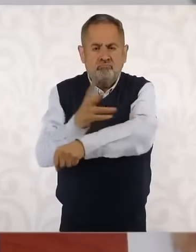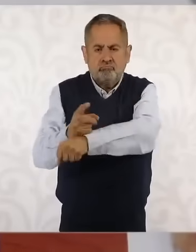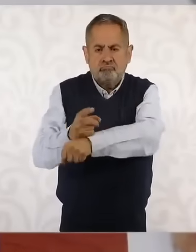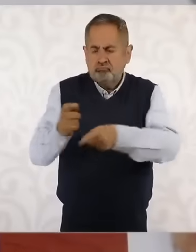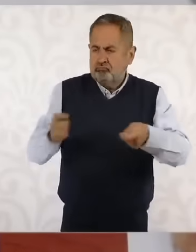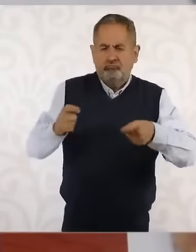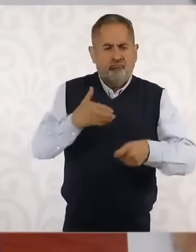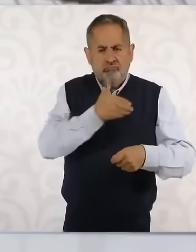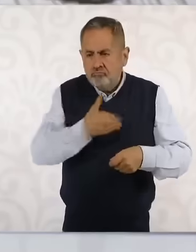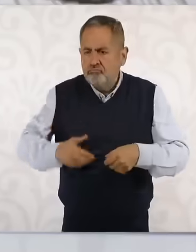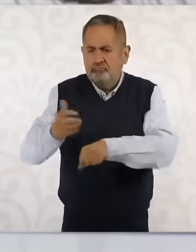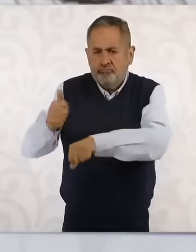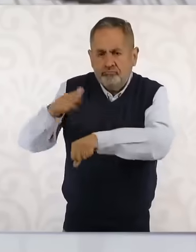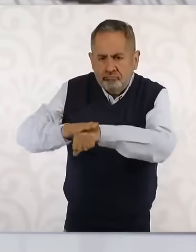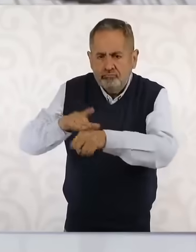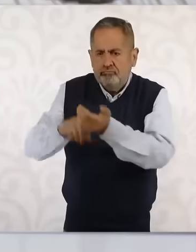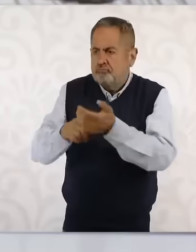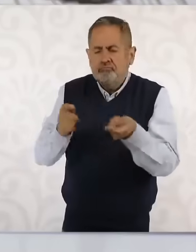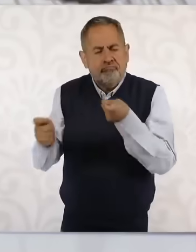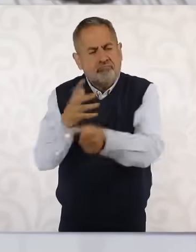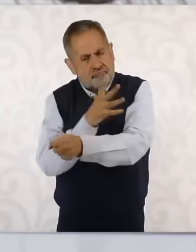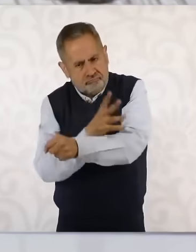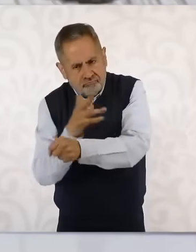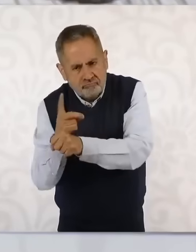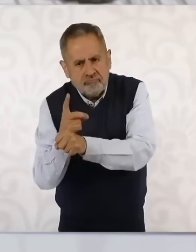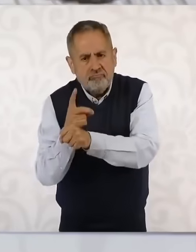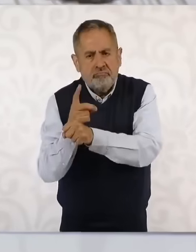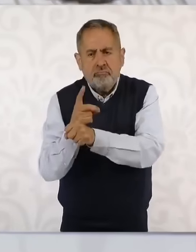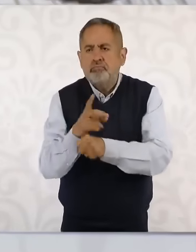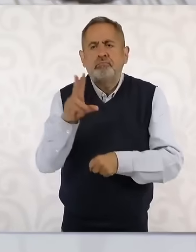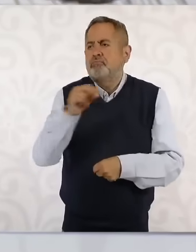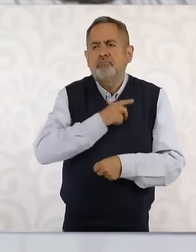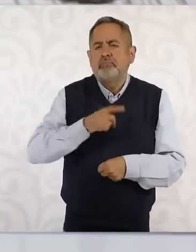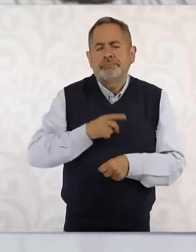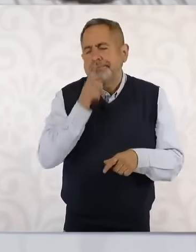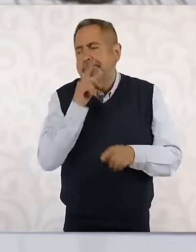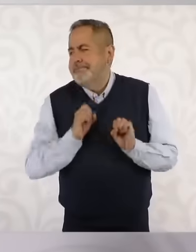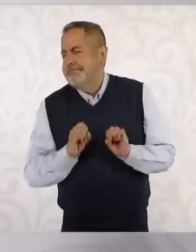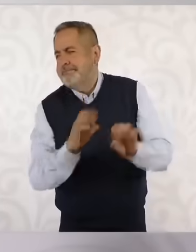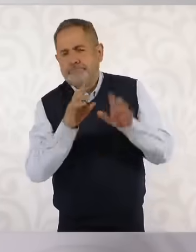el trabajo administrativo que se tiene que hacer, pero también que no hay impunidad. En el caso de